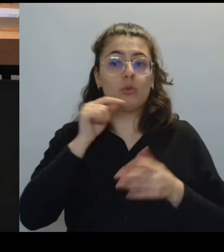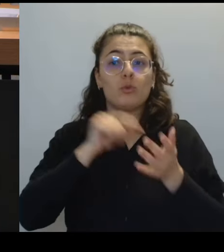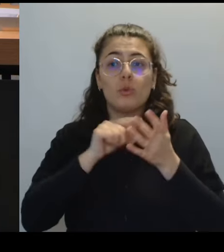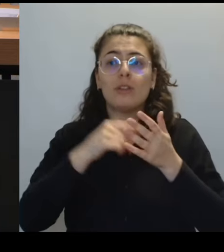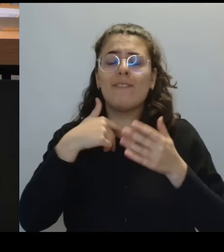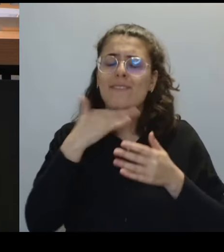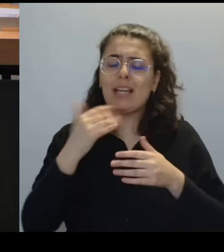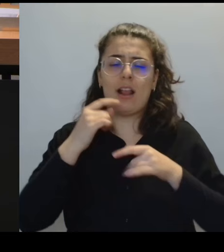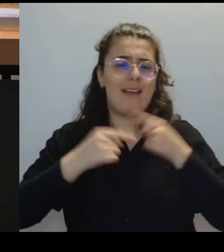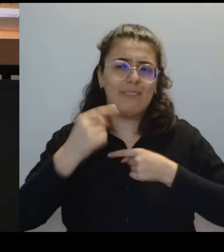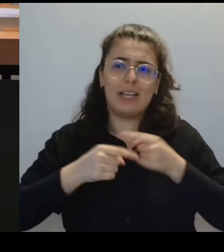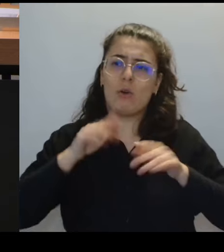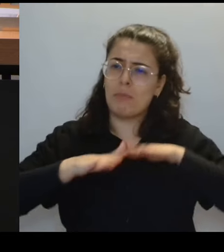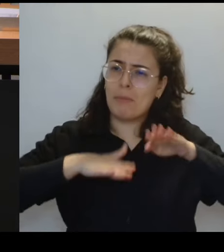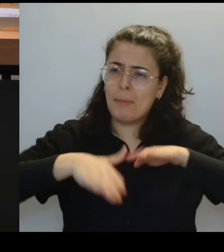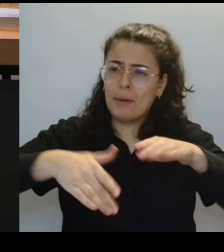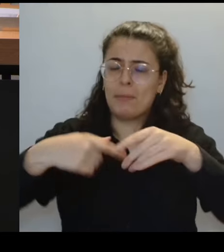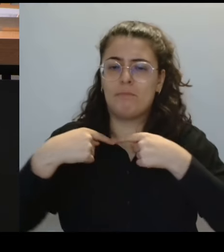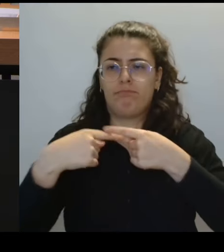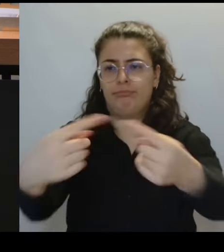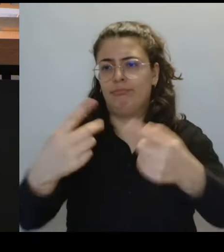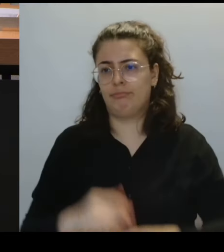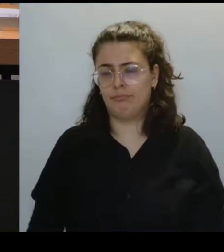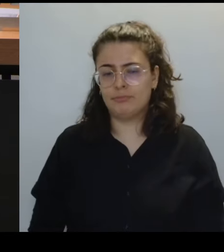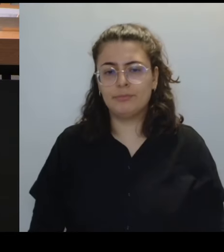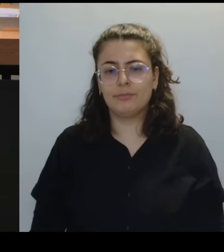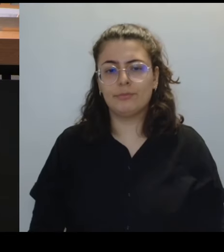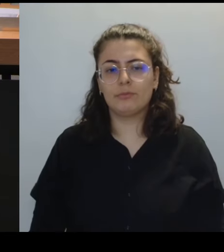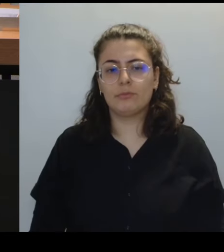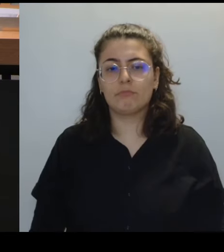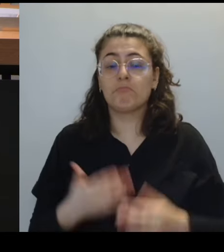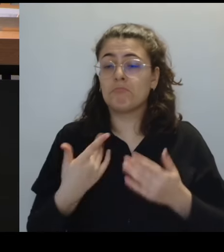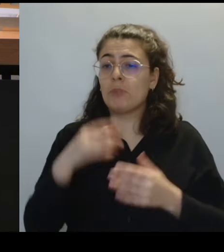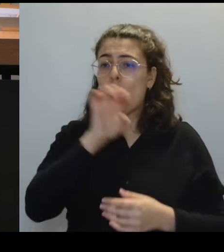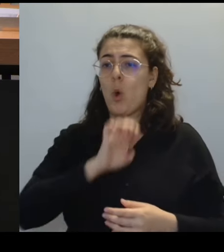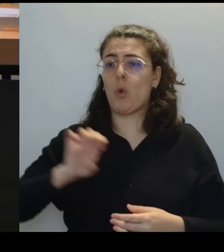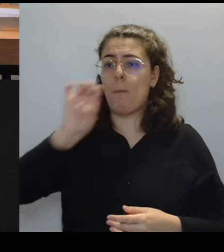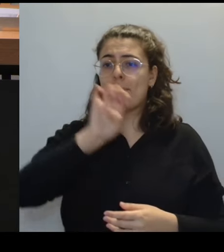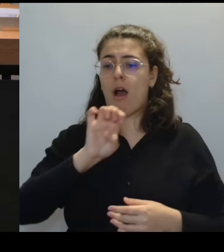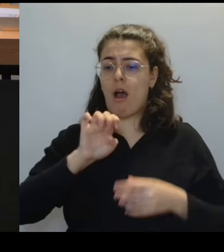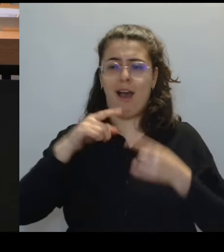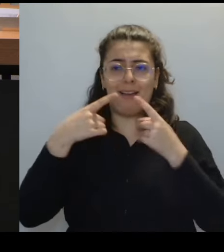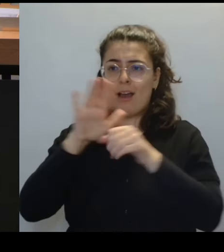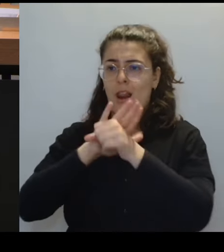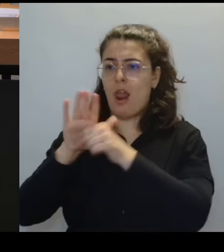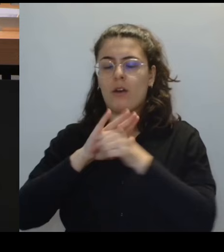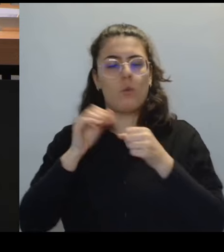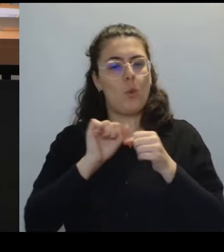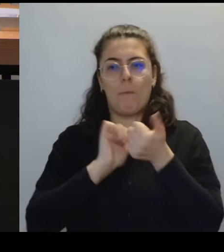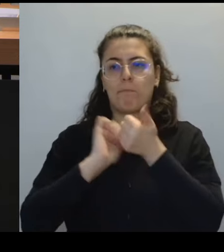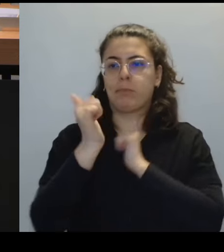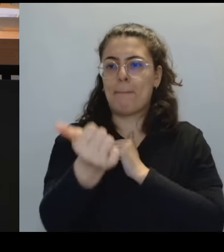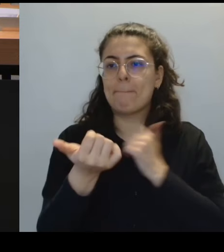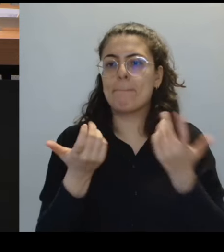Und andere Länder in Europa sind hier längst viel weiter. Die meisten europäischen Länder haben solche Vorsorgeuntersuchungen in dem